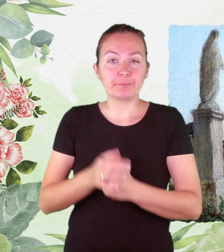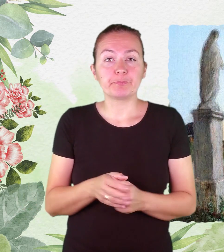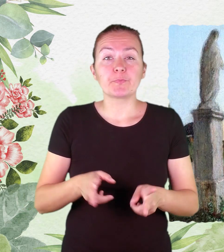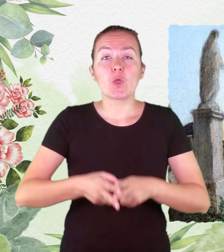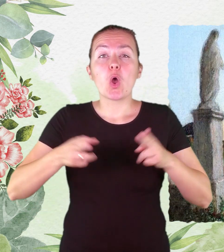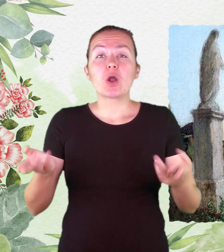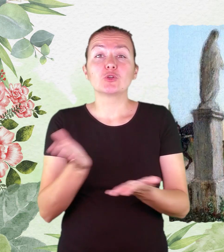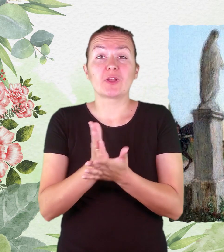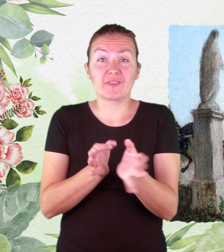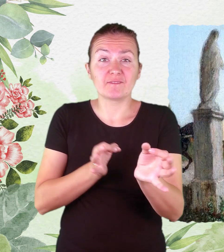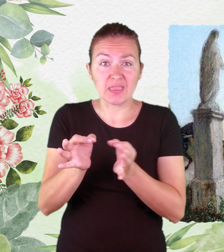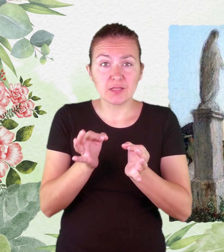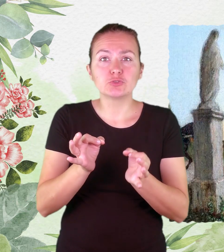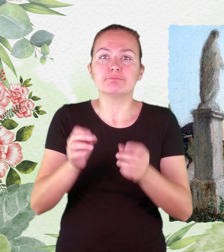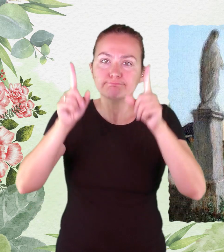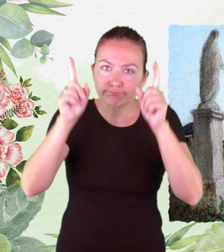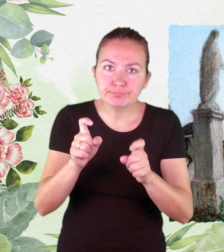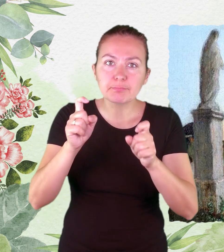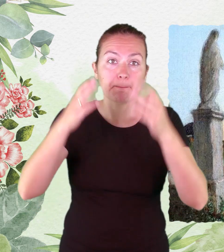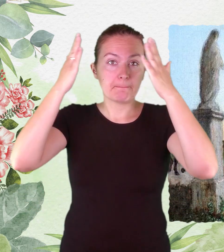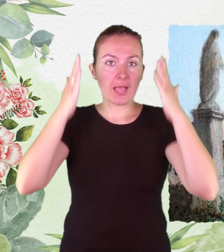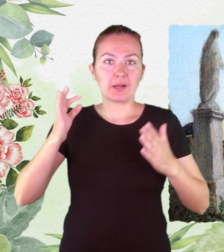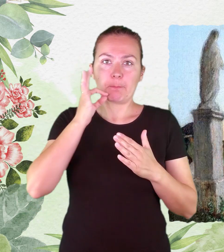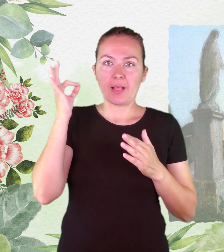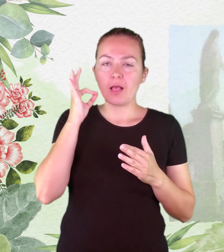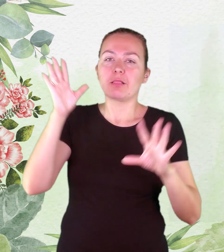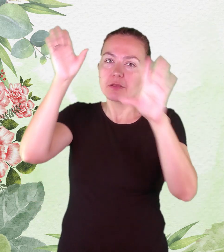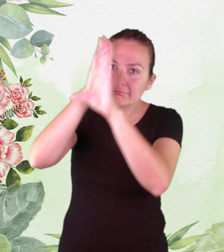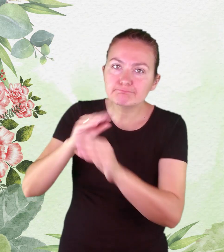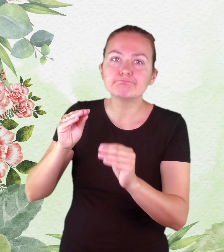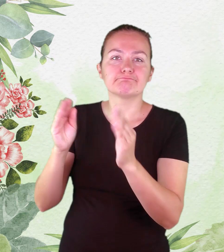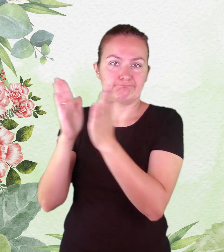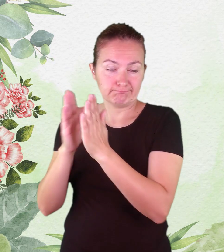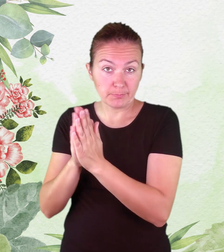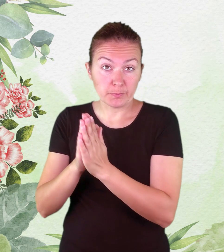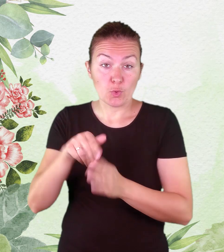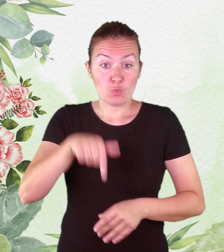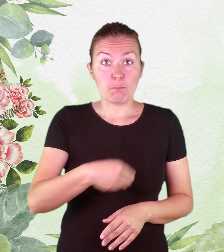W średniowieczu zaczęto czcić Maryję Pannę.